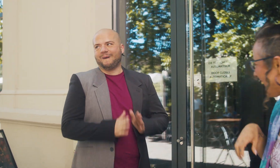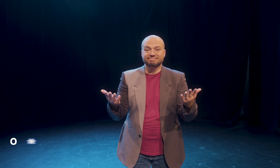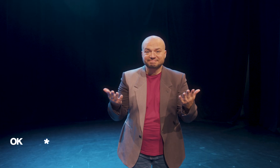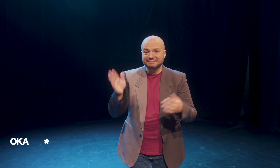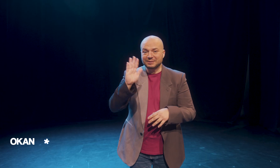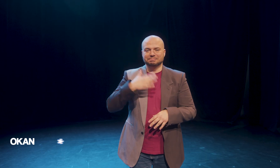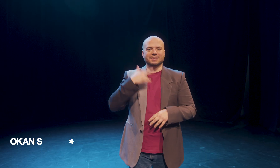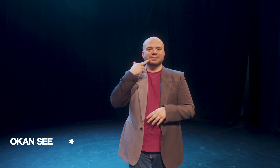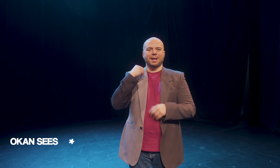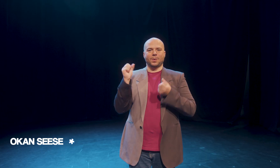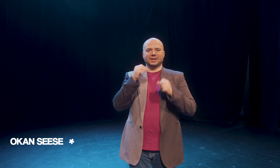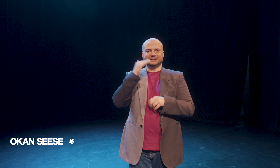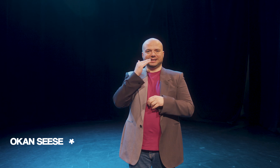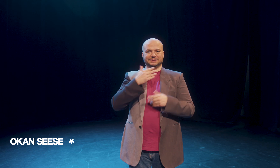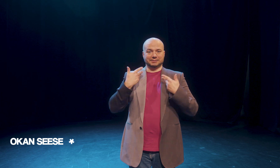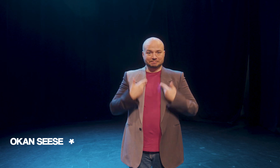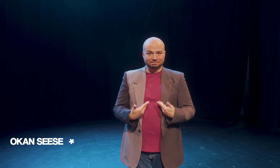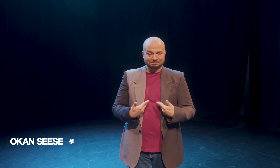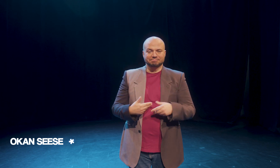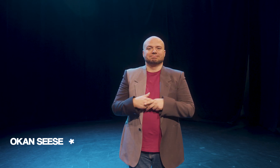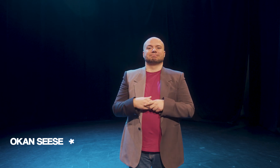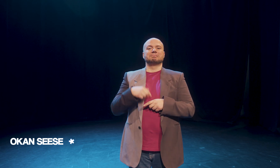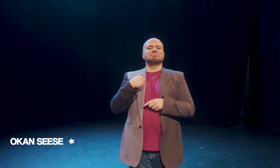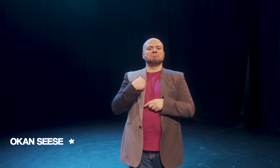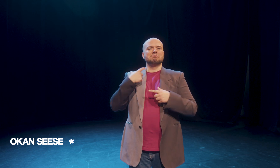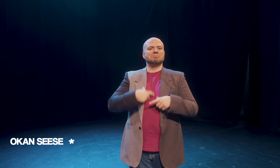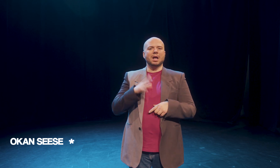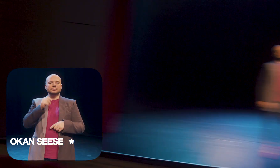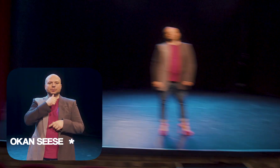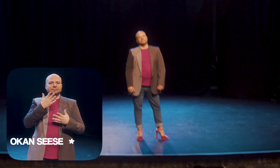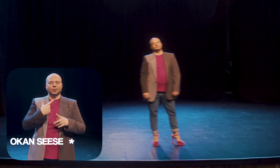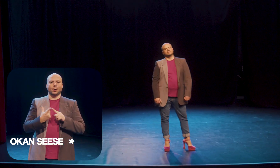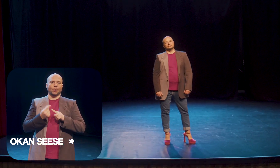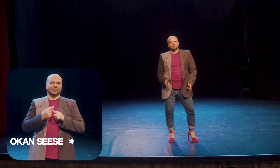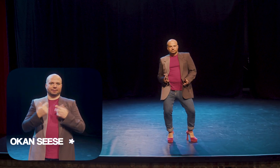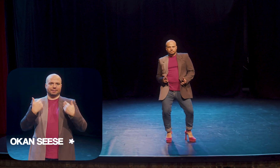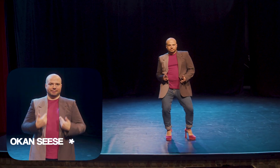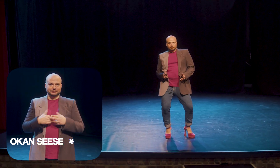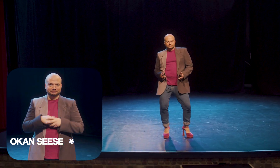Hallo, mein Name ist Okan Seese und ich bin Comedian.